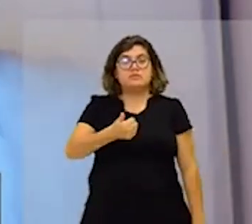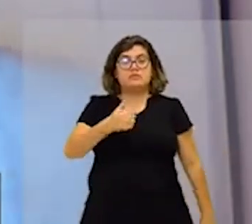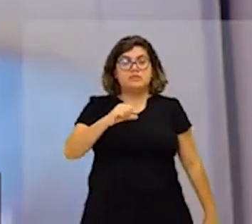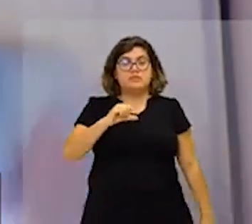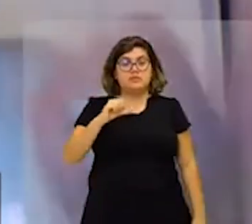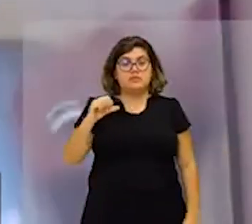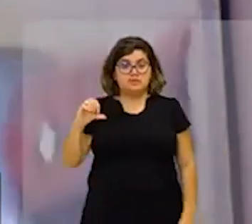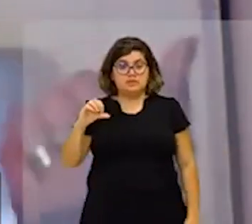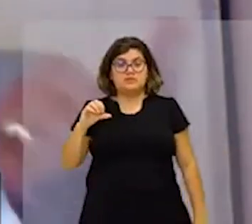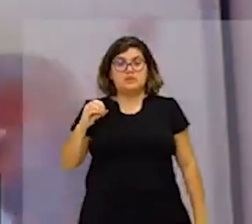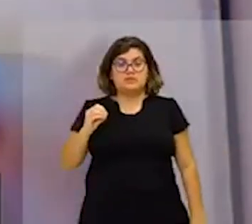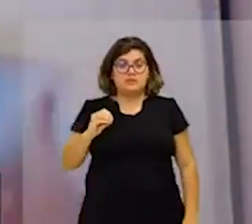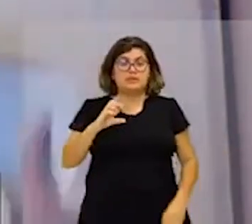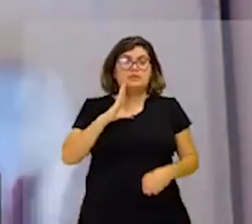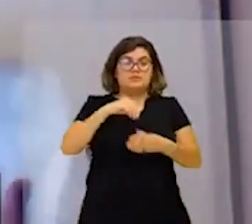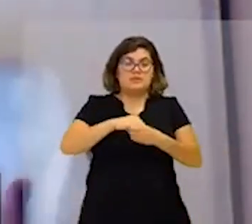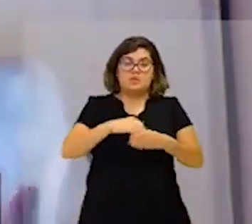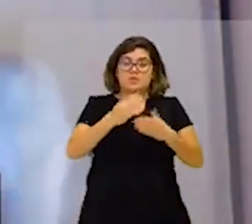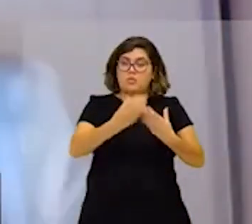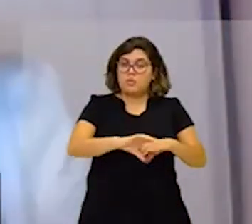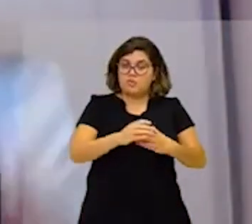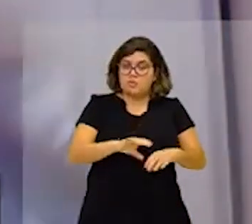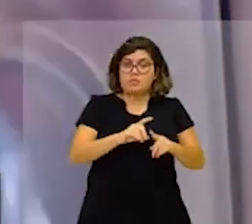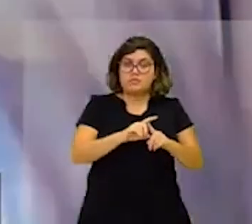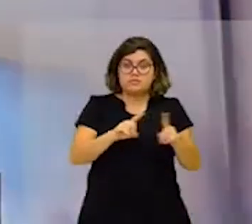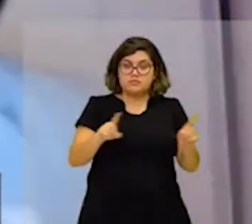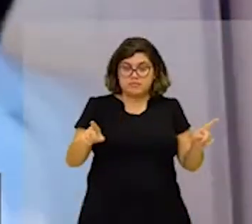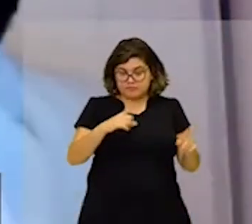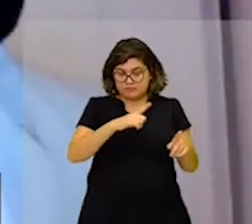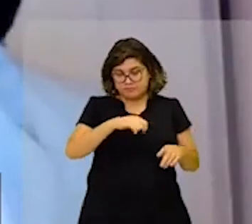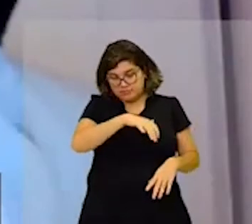públicos mas o que a gente foi dessa eleitoral Grande para saber que a gente tem na ordem